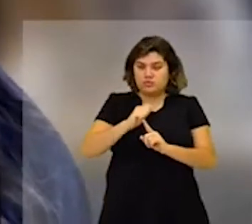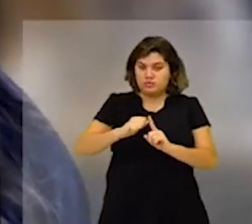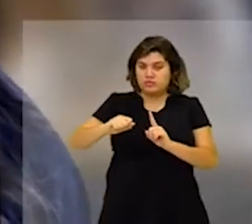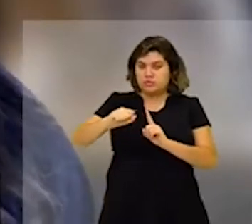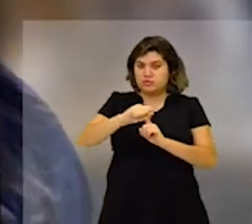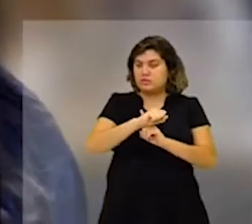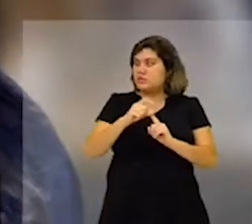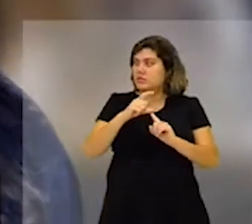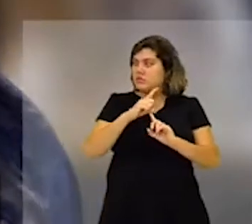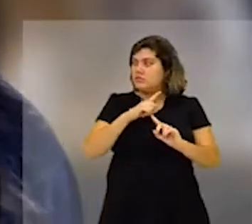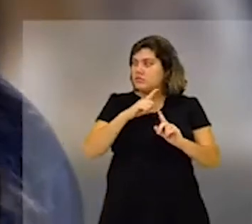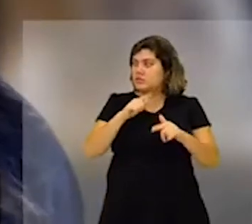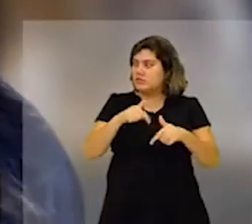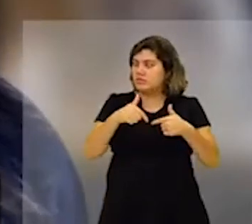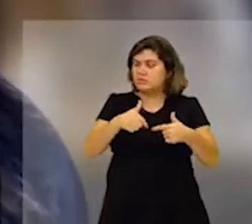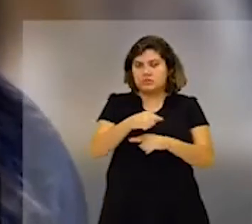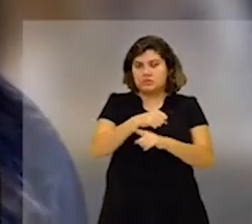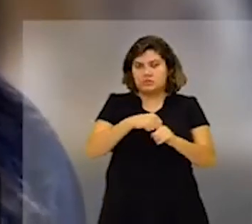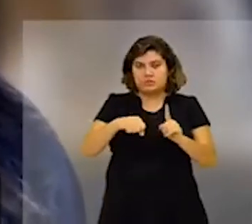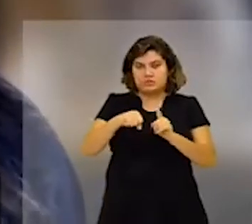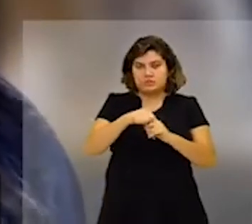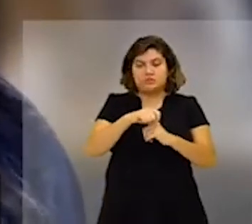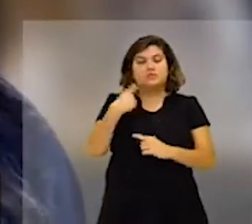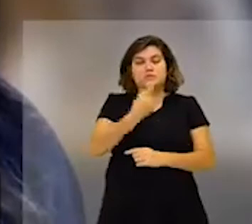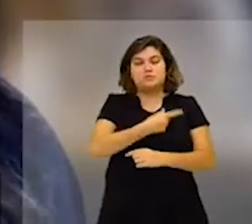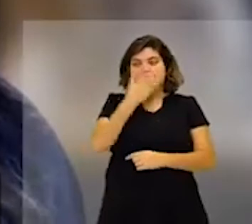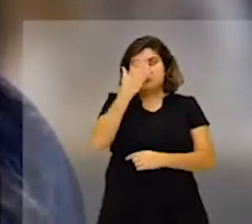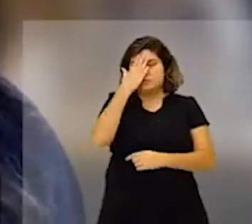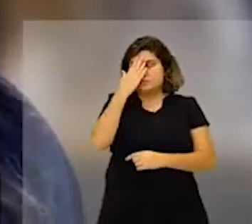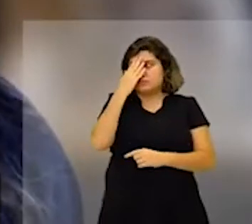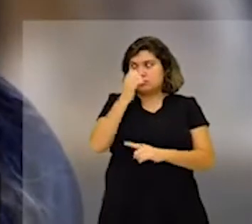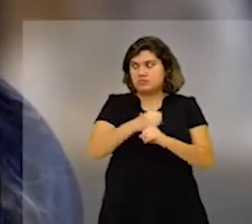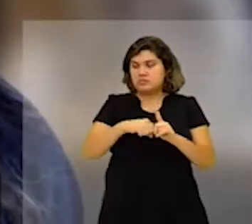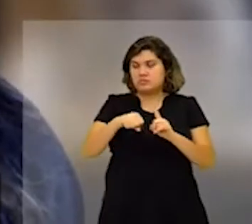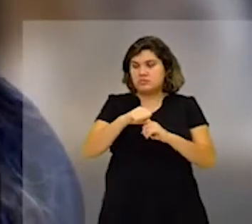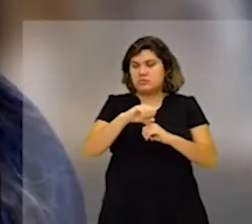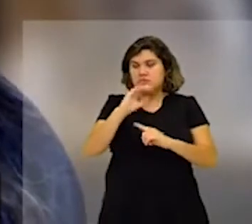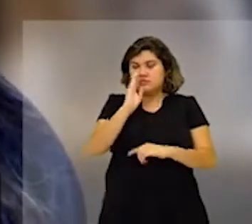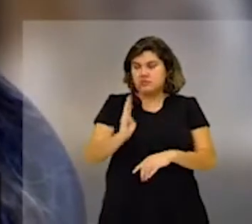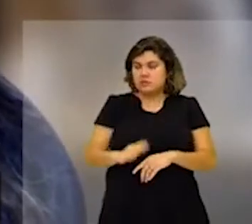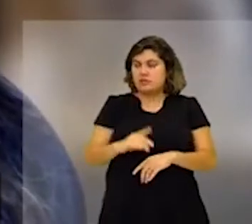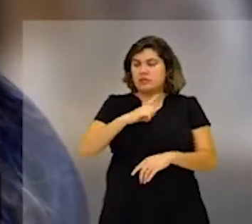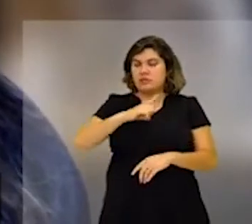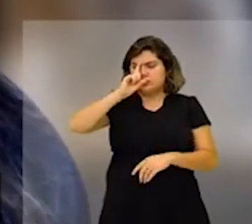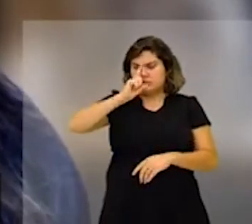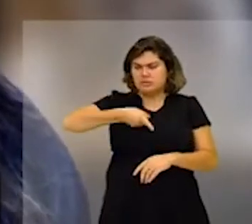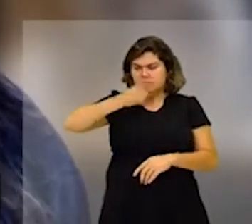social sabemos que a sociedade brasileira é estruturalmente autoritária Oligárquica